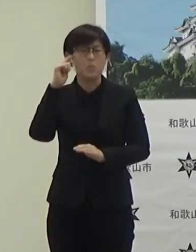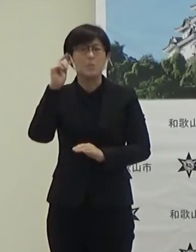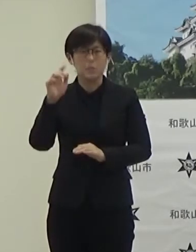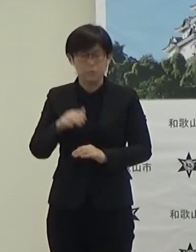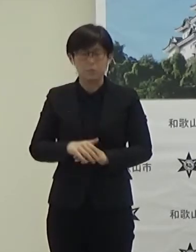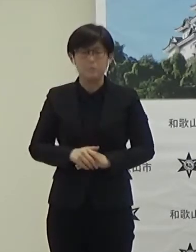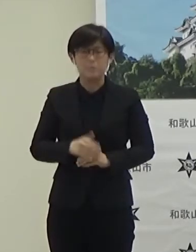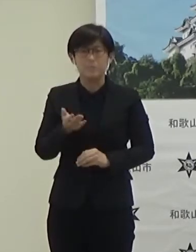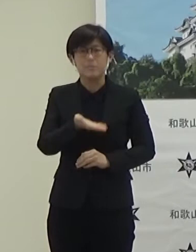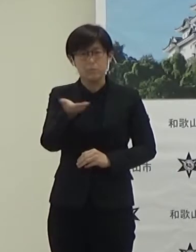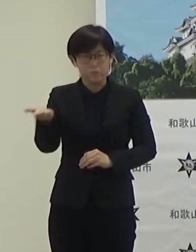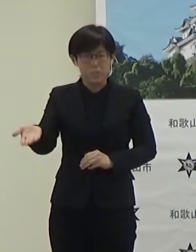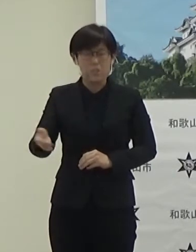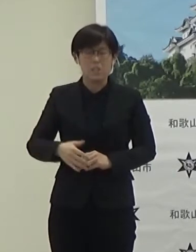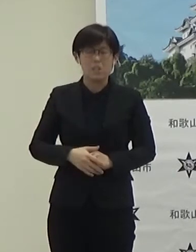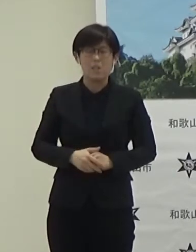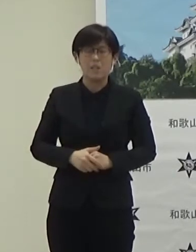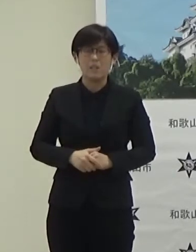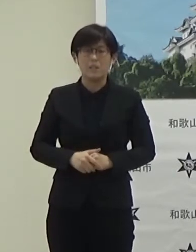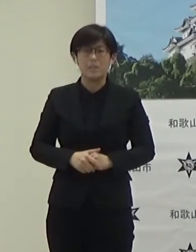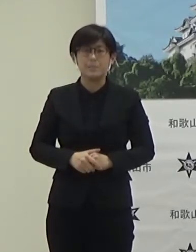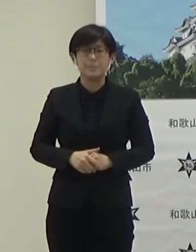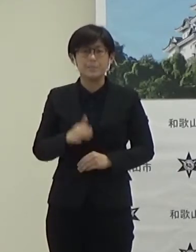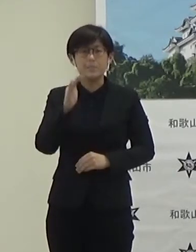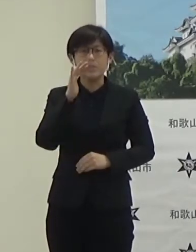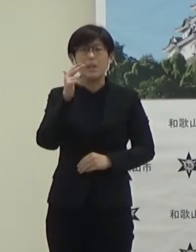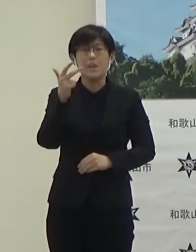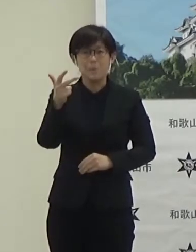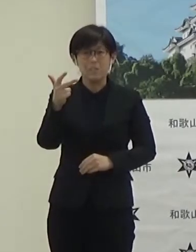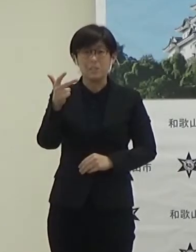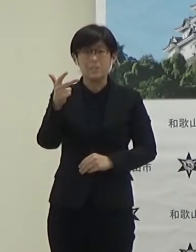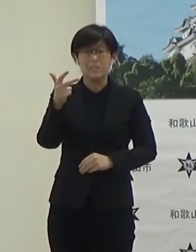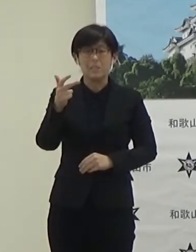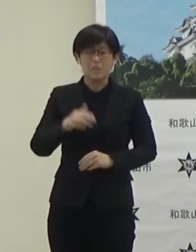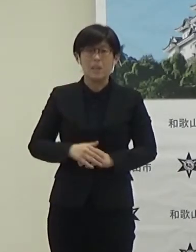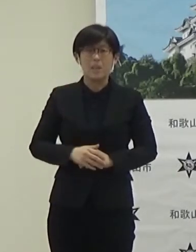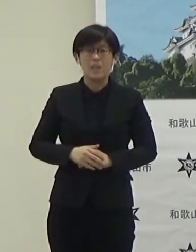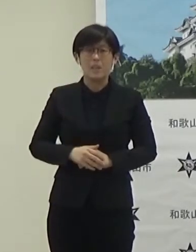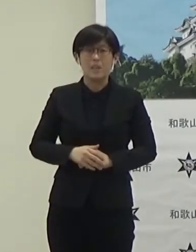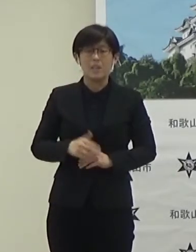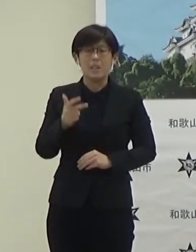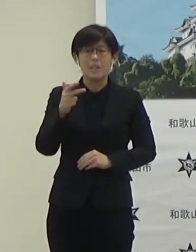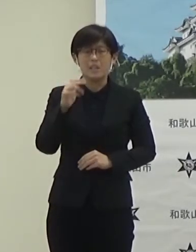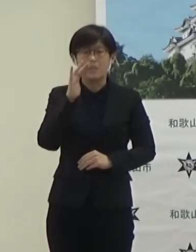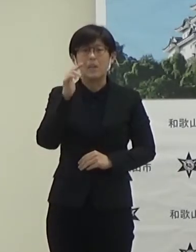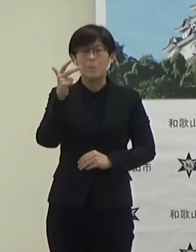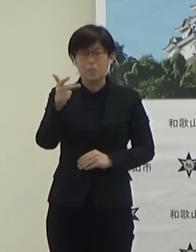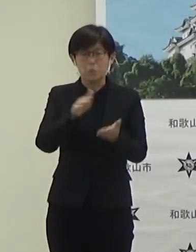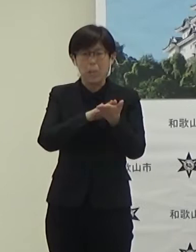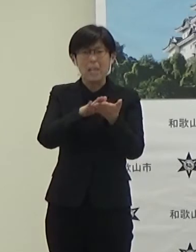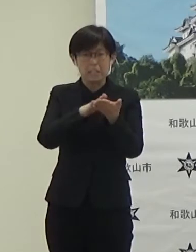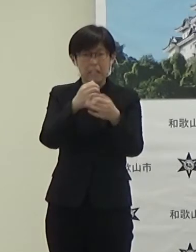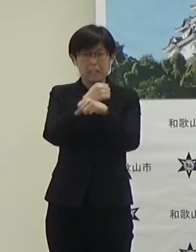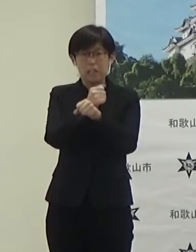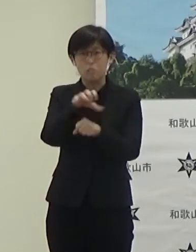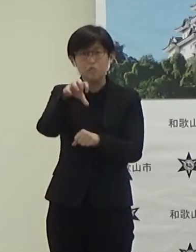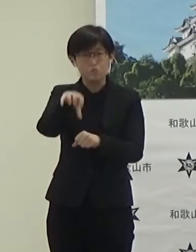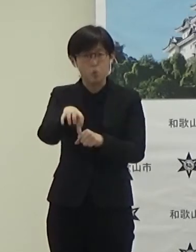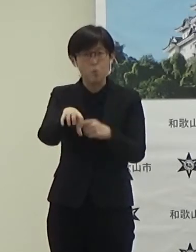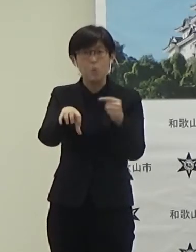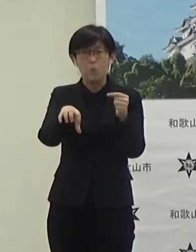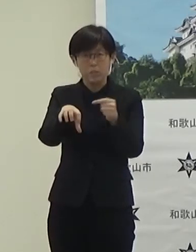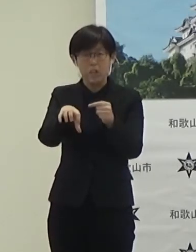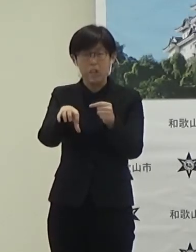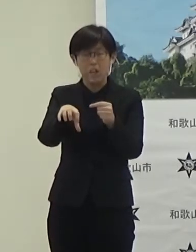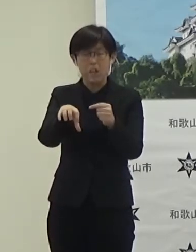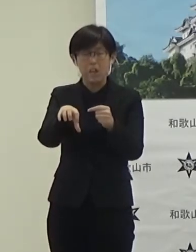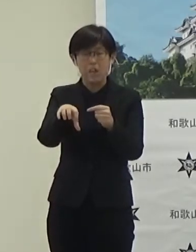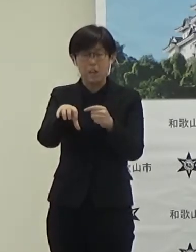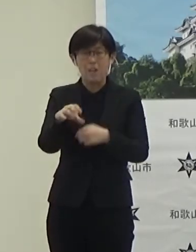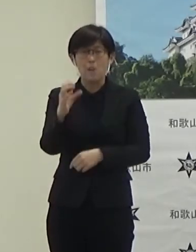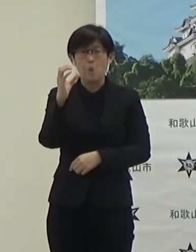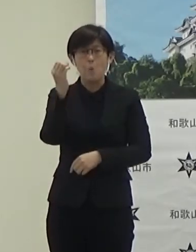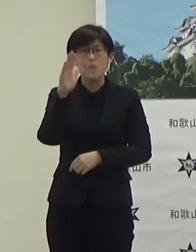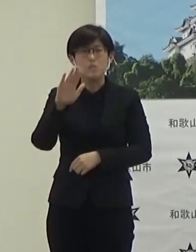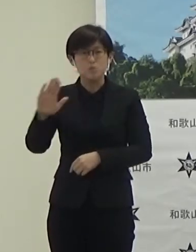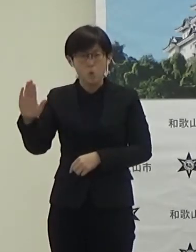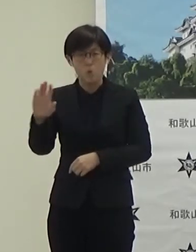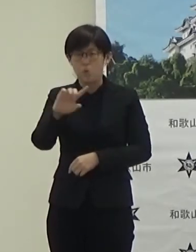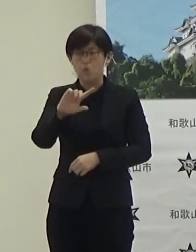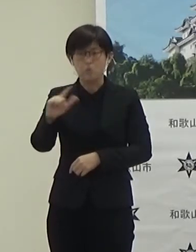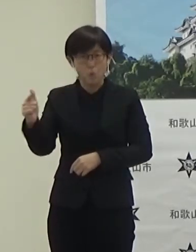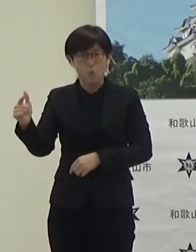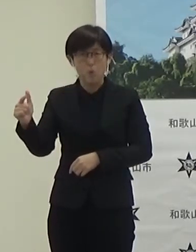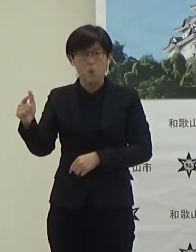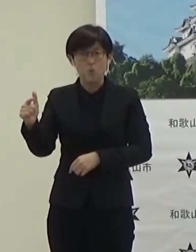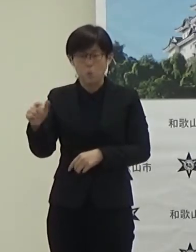和歌山市では市の衛生研究所で、オミクロン等のですね、スクリーニングを行ってます。